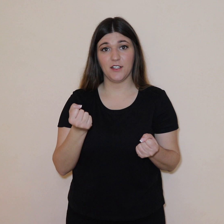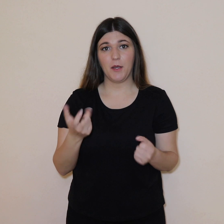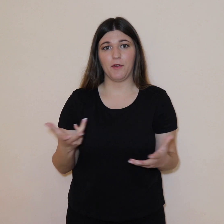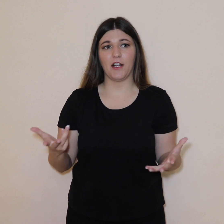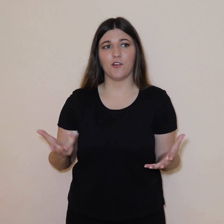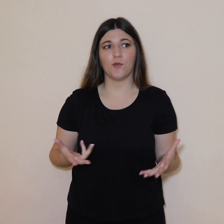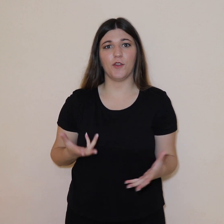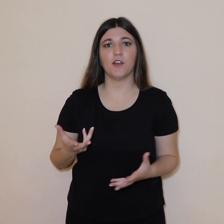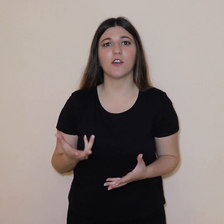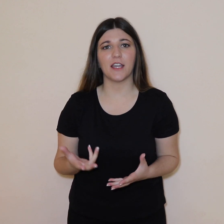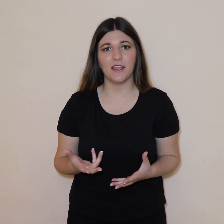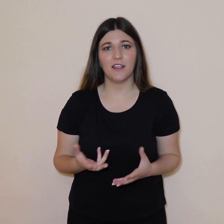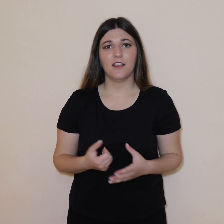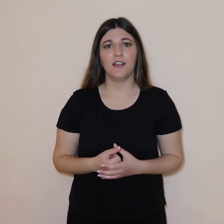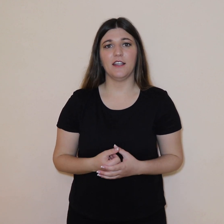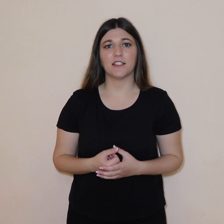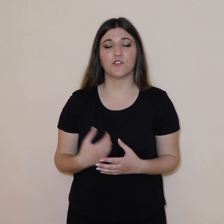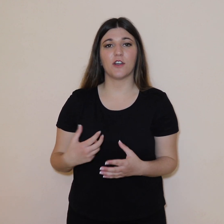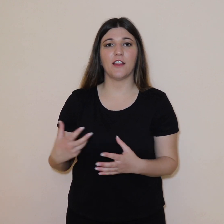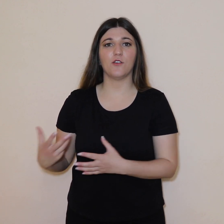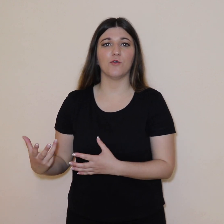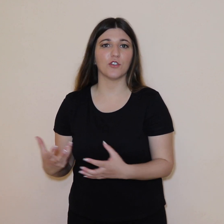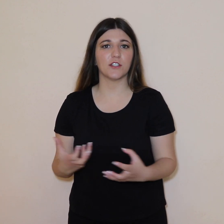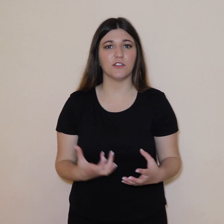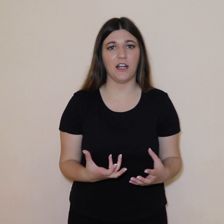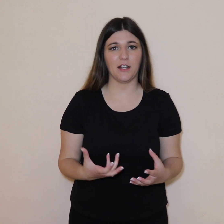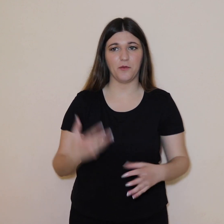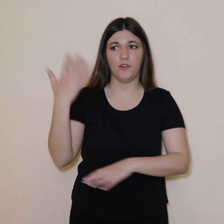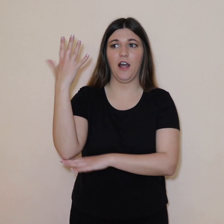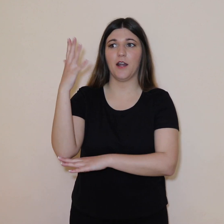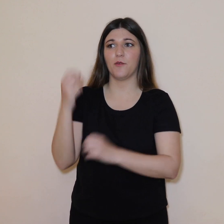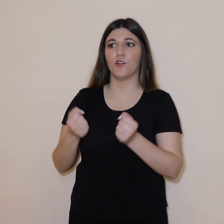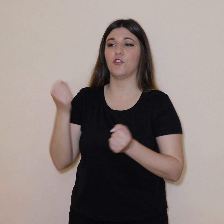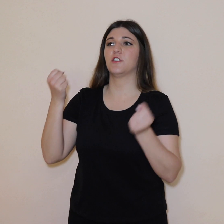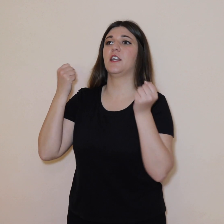pero claro ¿cómo digo que se ha chocado el coche contra el árbol? ¿"Árbol, coche,